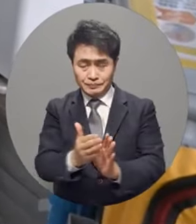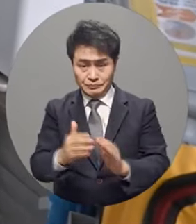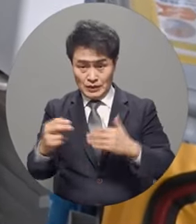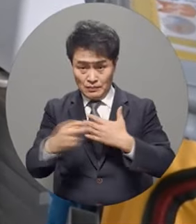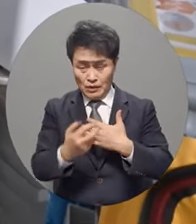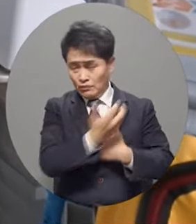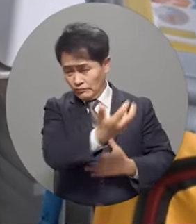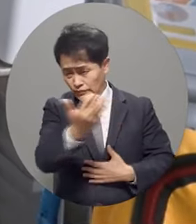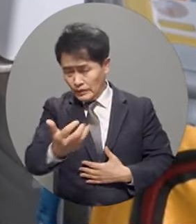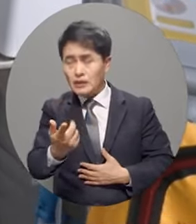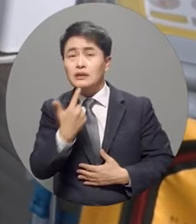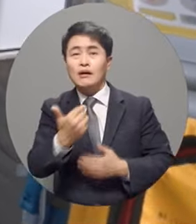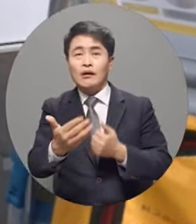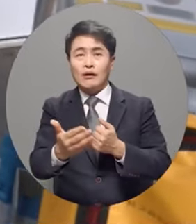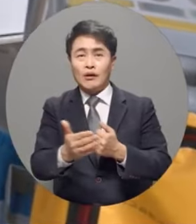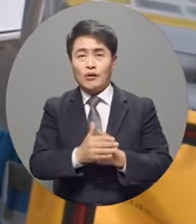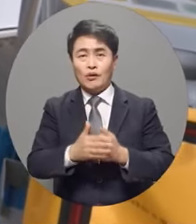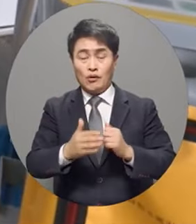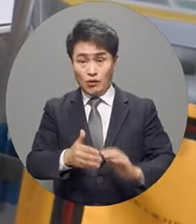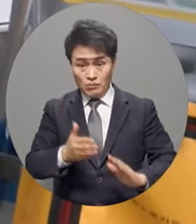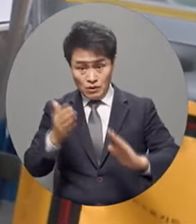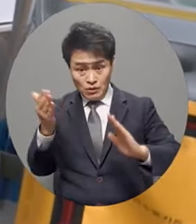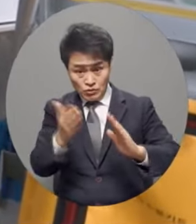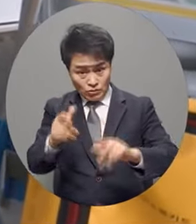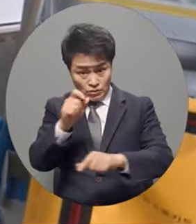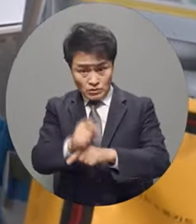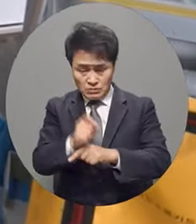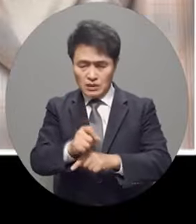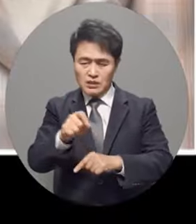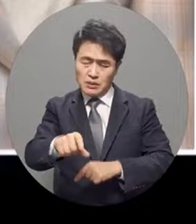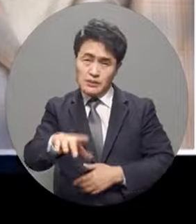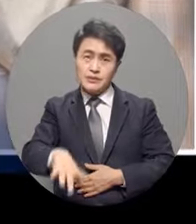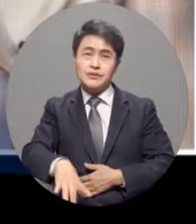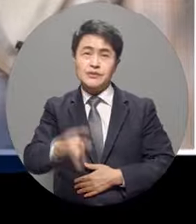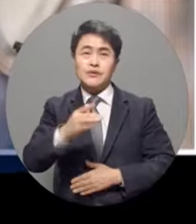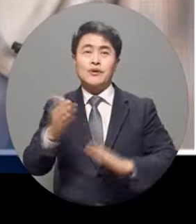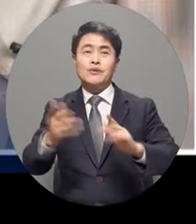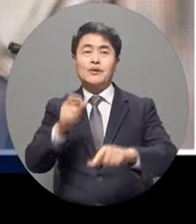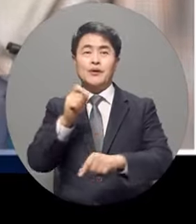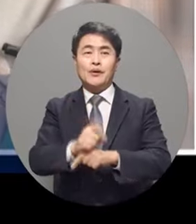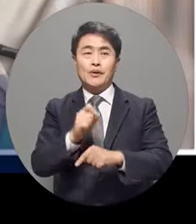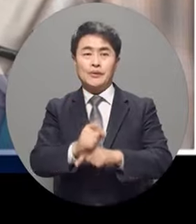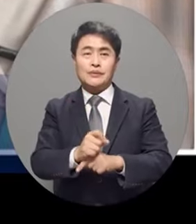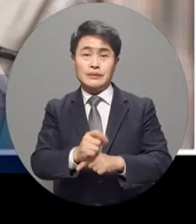여러 병원을 옮겨 다니며 일을 해왔지만 정규직은 이번이 처음입니다.